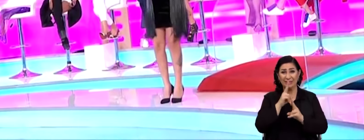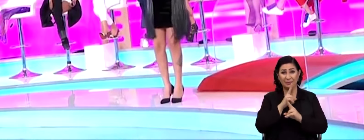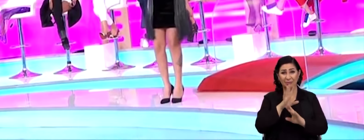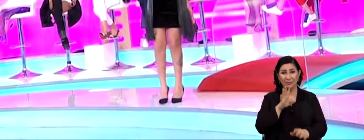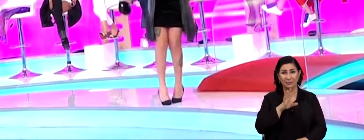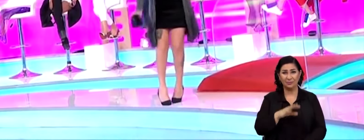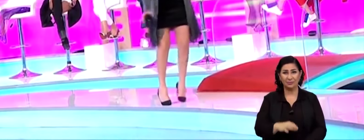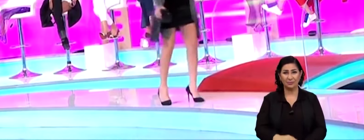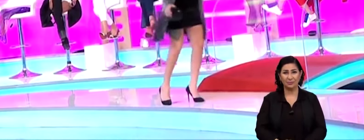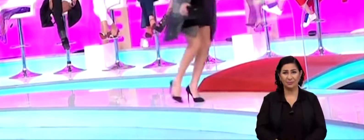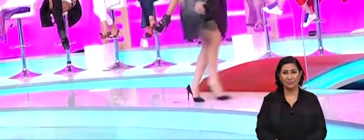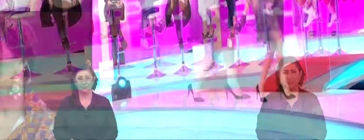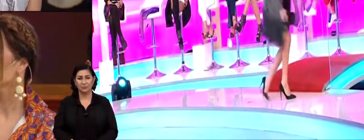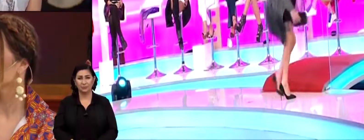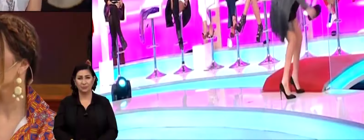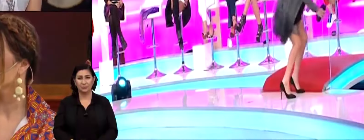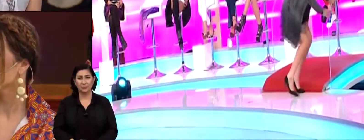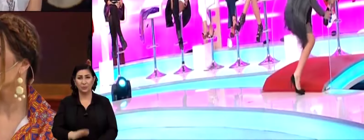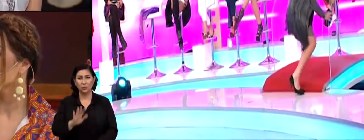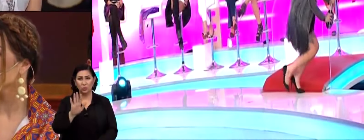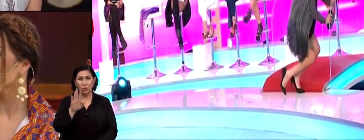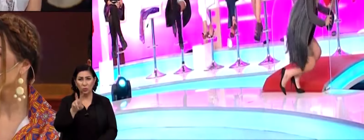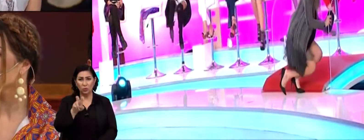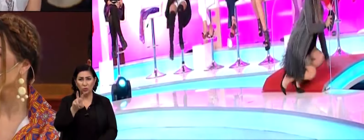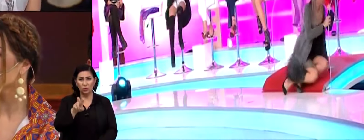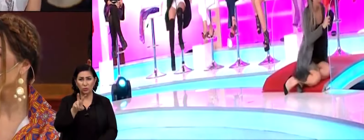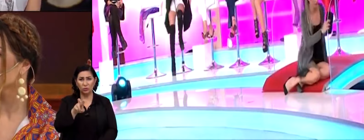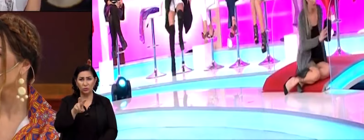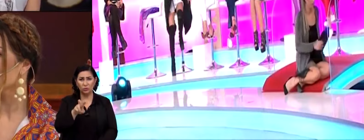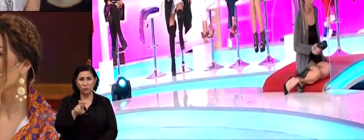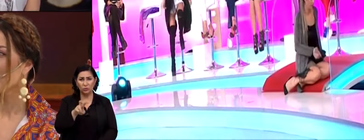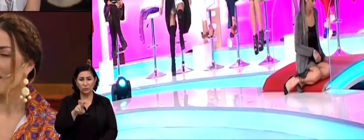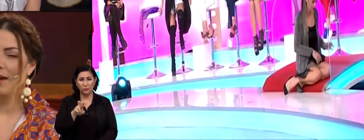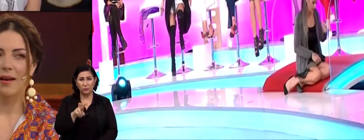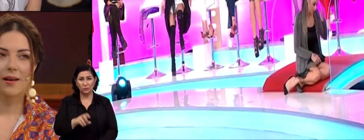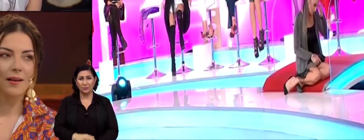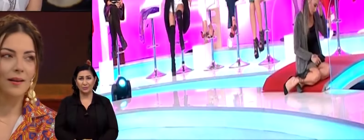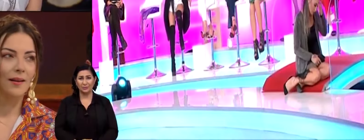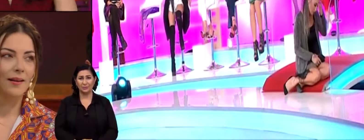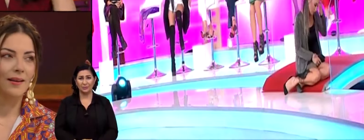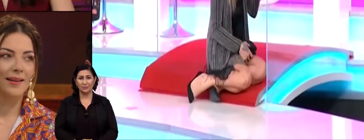gülüyor a dur Ne oldu Ne oldu otur otur otur otur